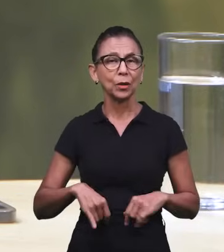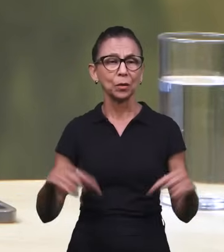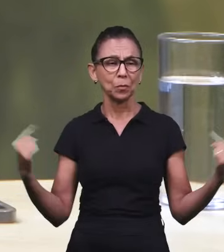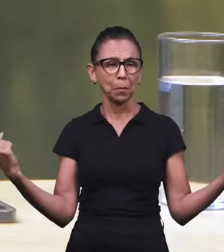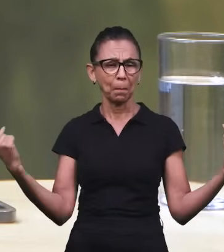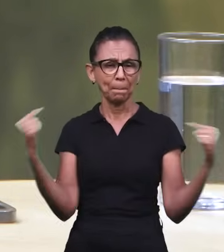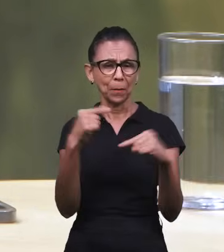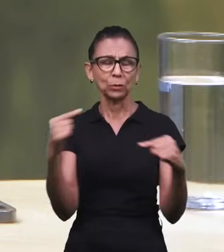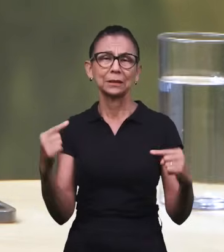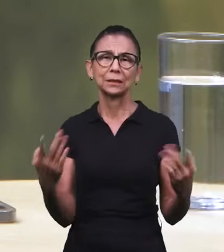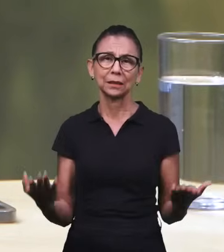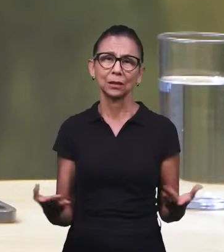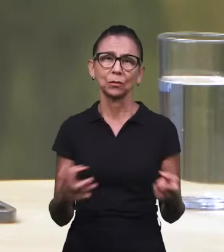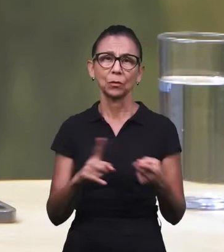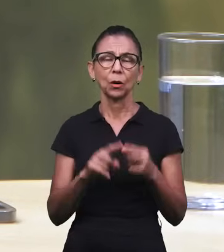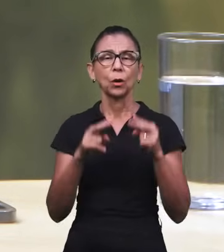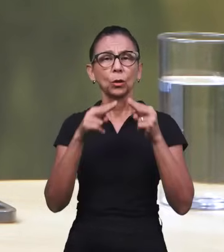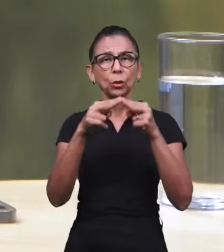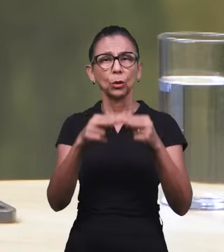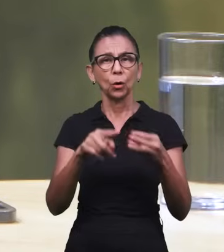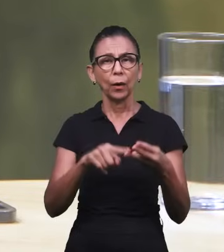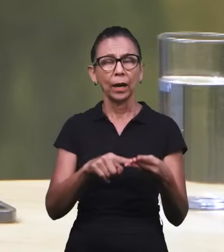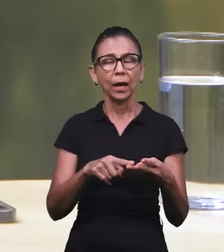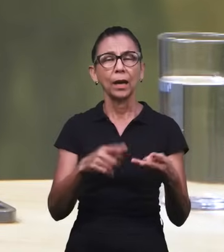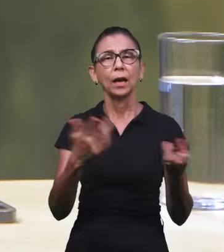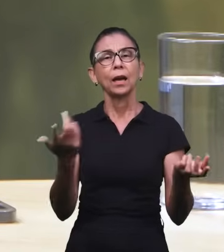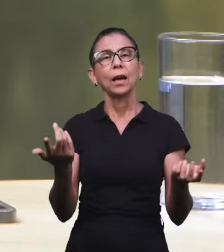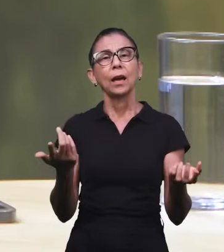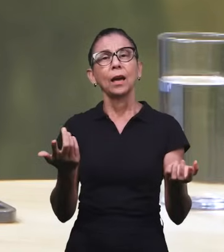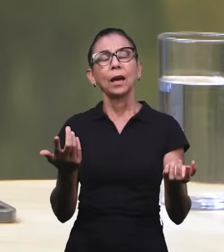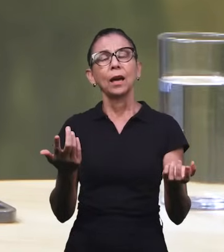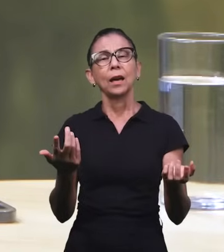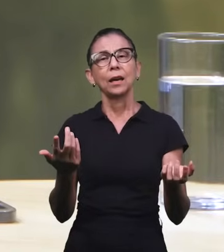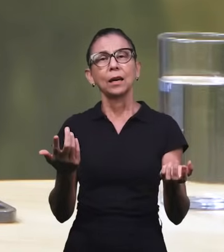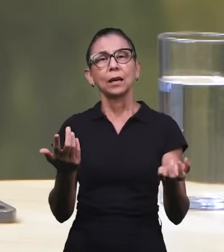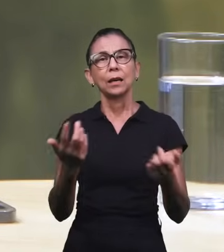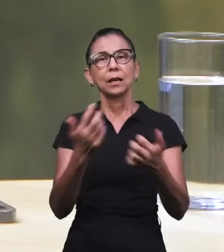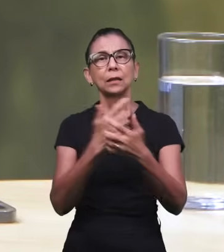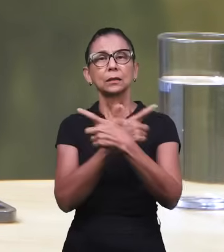família de Noé a família de ló a família as as famílias dos hebreus lá no Egito né a maneira